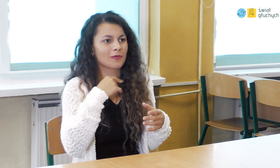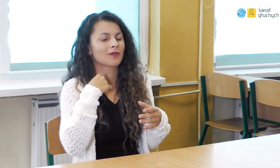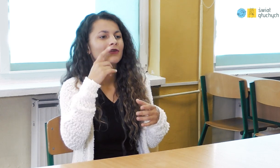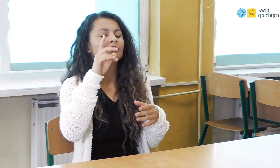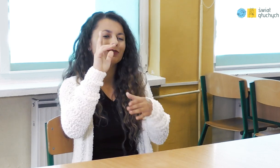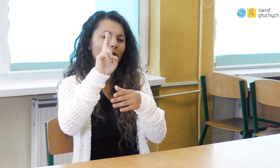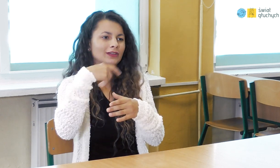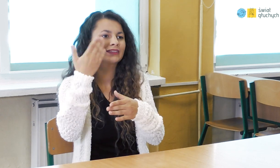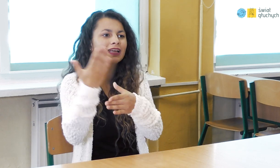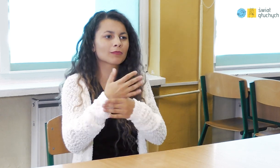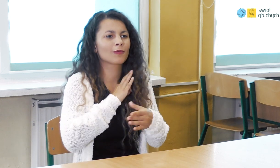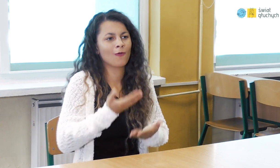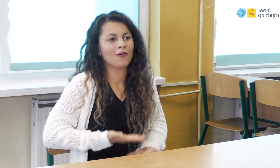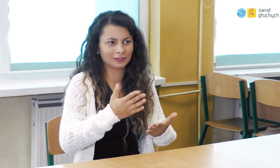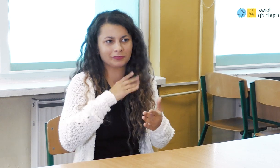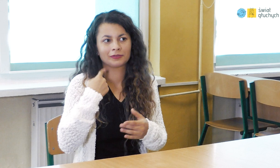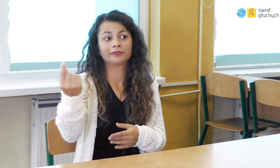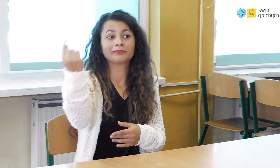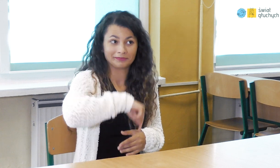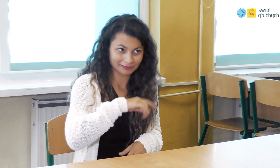Zaprosiłam kiedyś pewną osobę na urodziny.